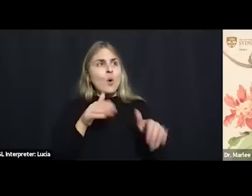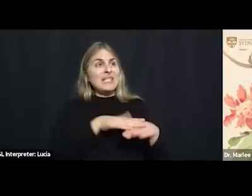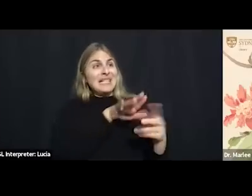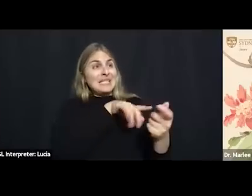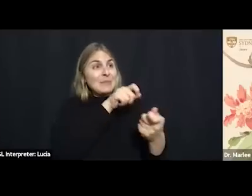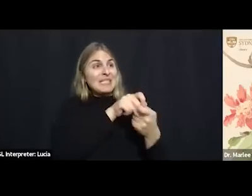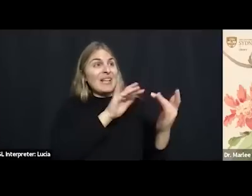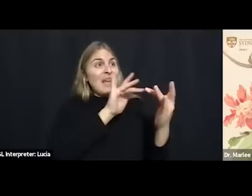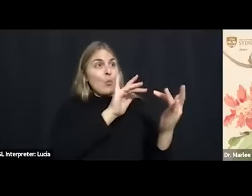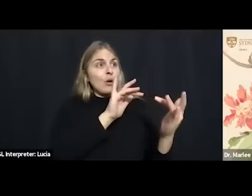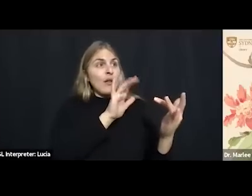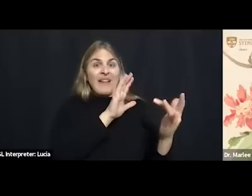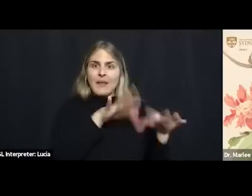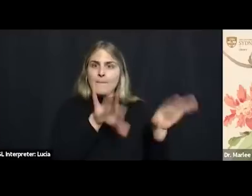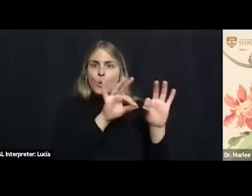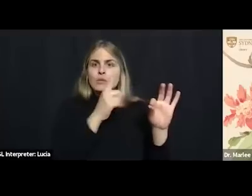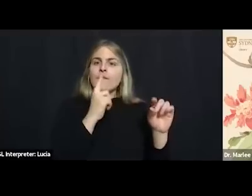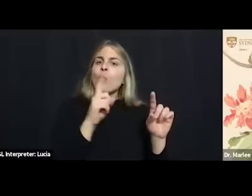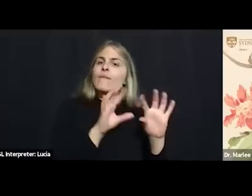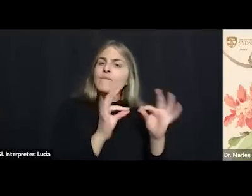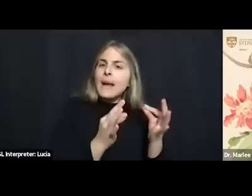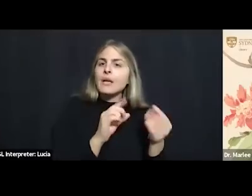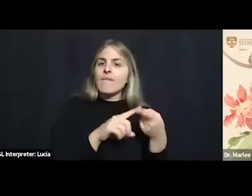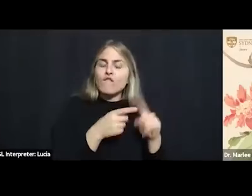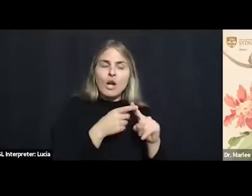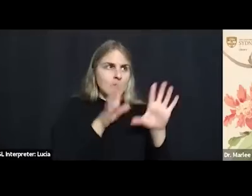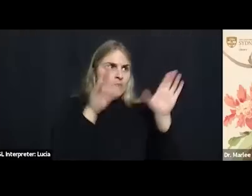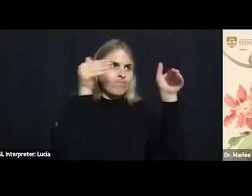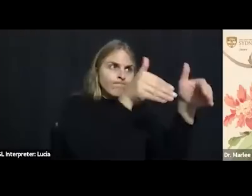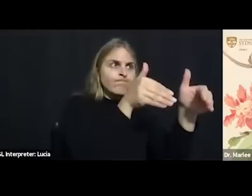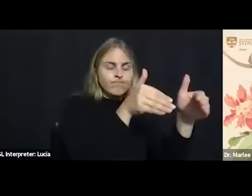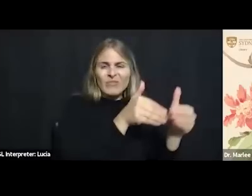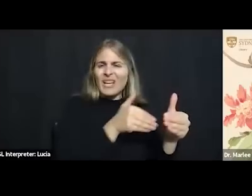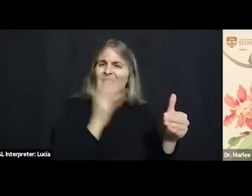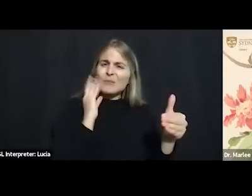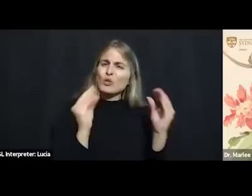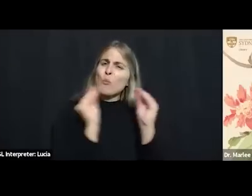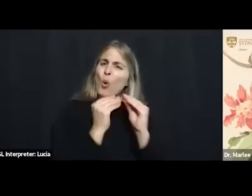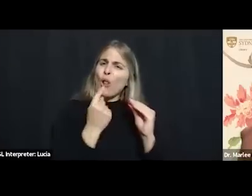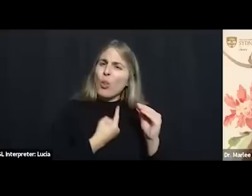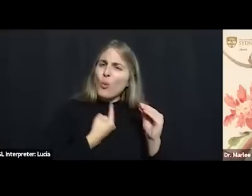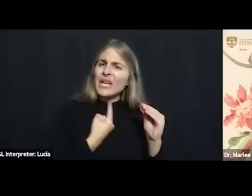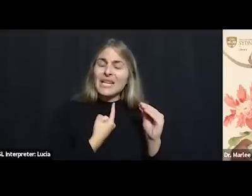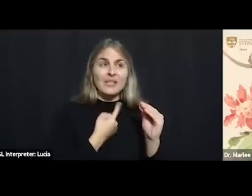como su familia o amigos experimentan más soledad asociada con ese grupo. Esto se alinea con la teoría de la soledad,